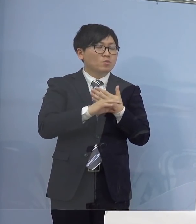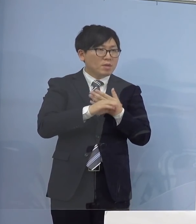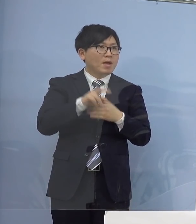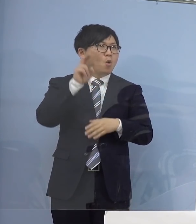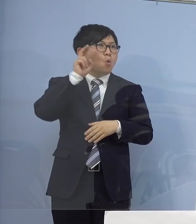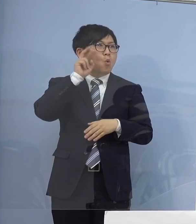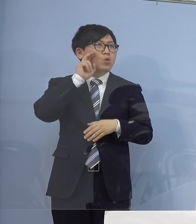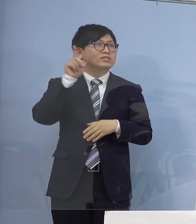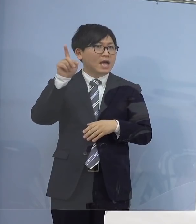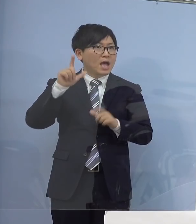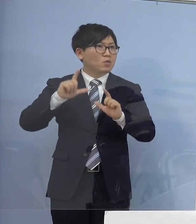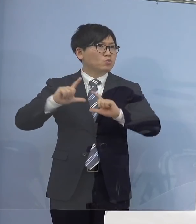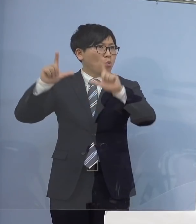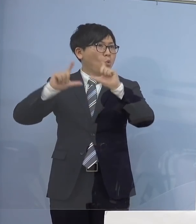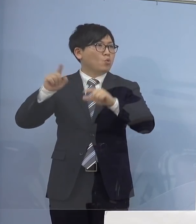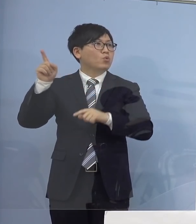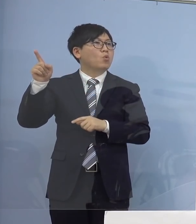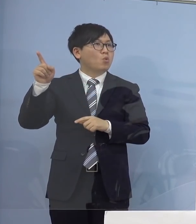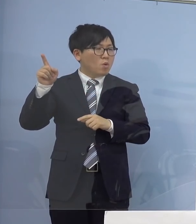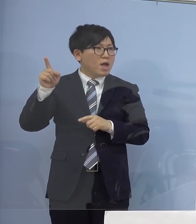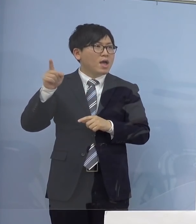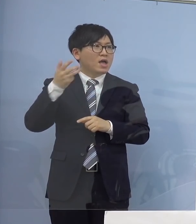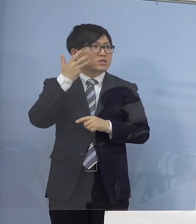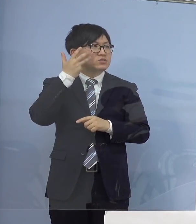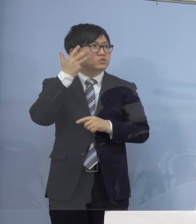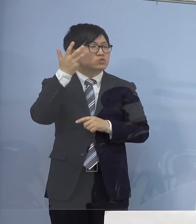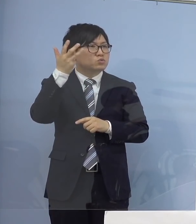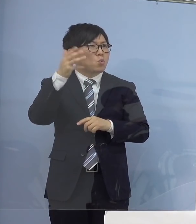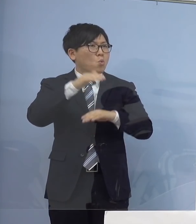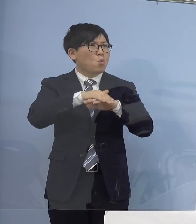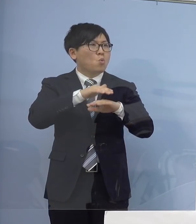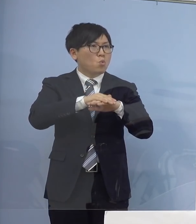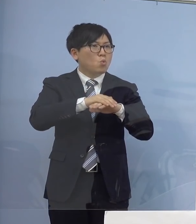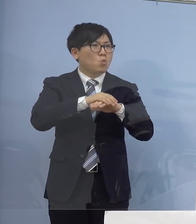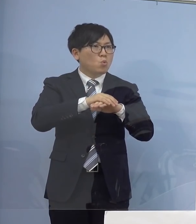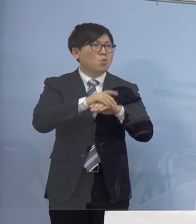つまり発生源とよく言われるからですね